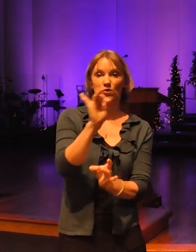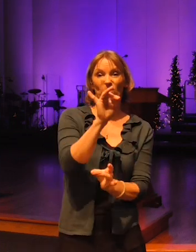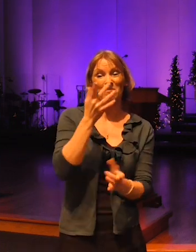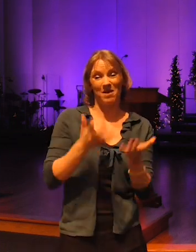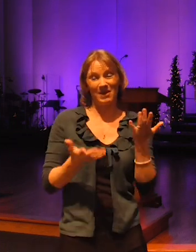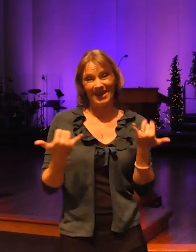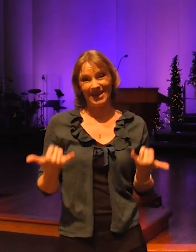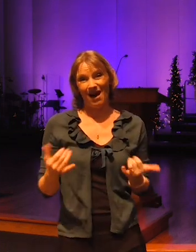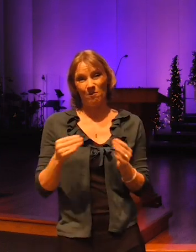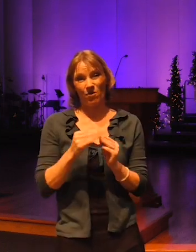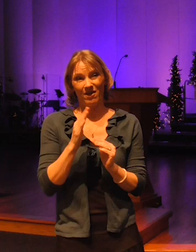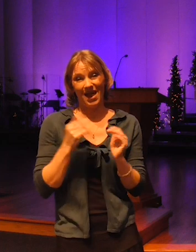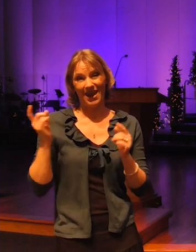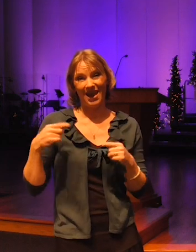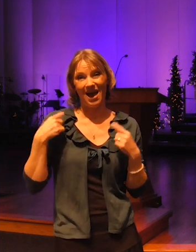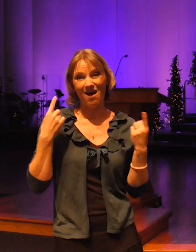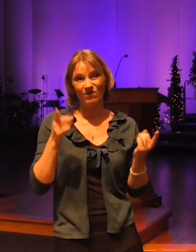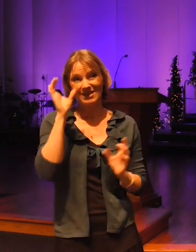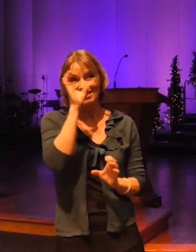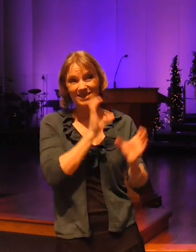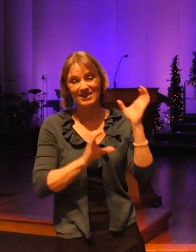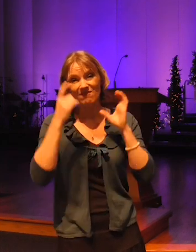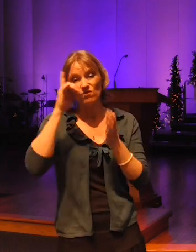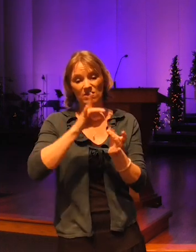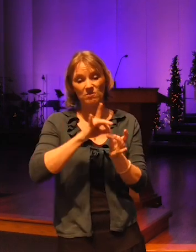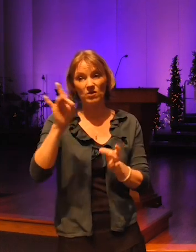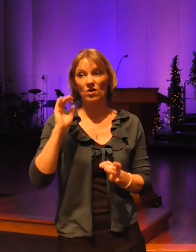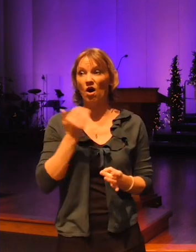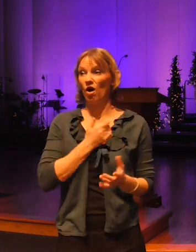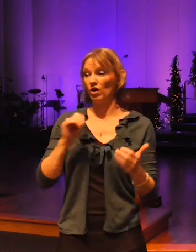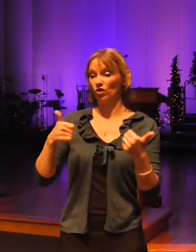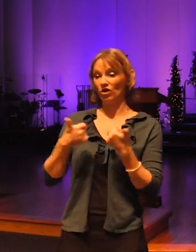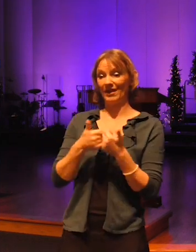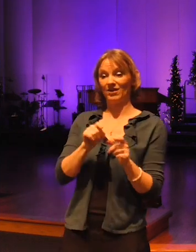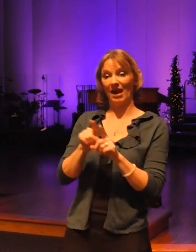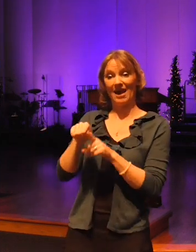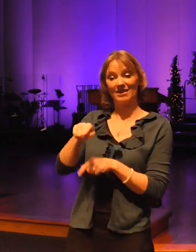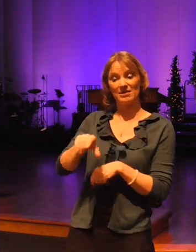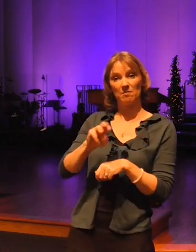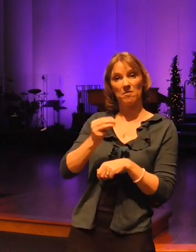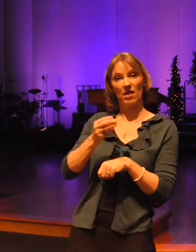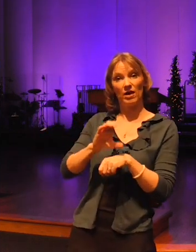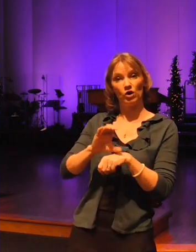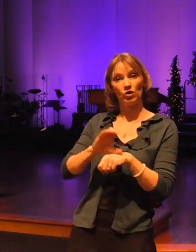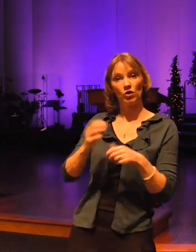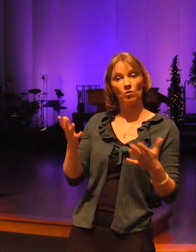, entonces, ¿cuál es nuestro desafío? como iglesia de Mile High tenemos que reinventar el medio de